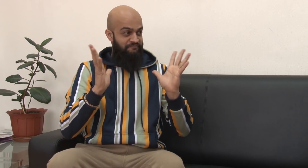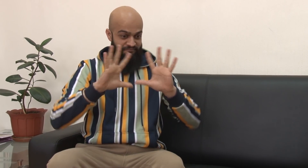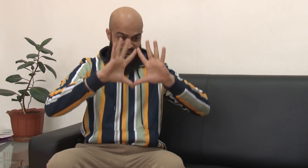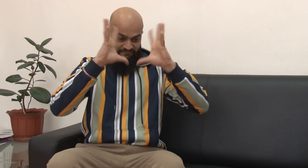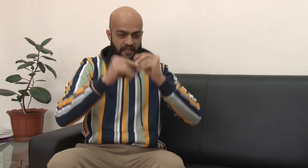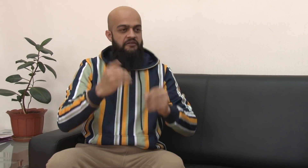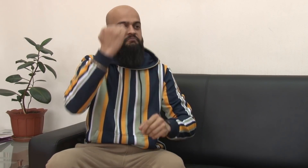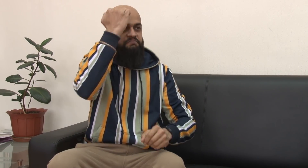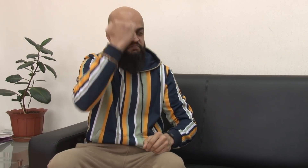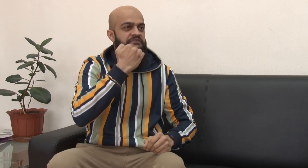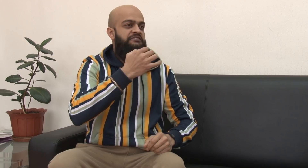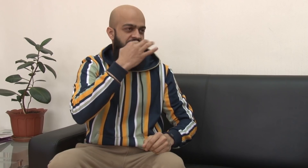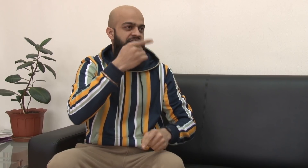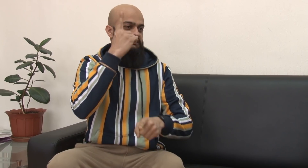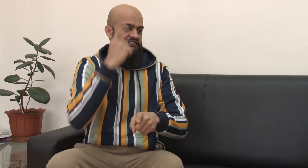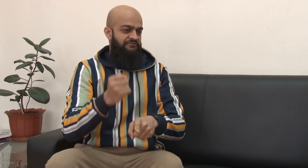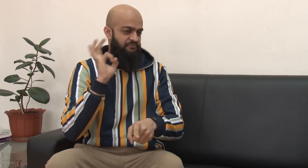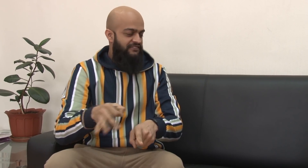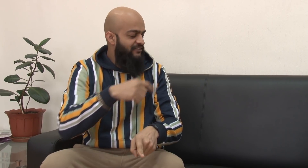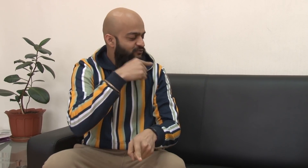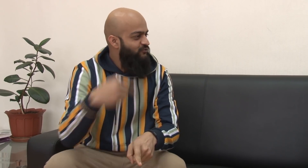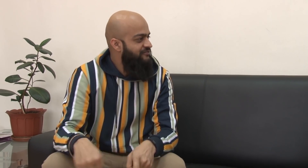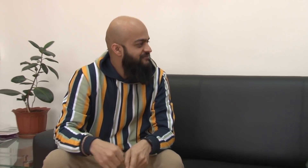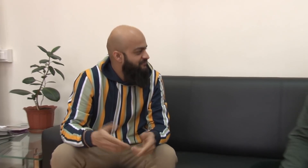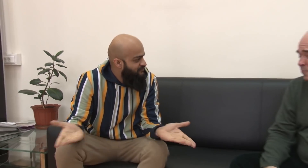Я сделал правильный выбор – за Россию!